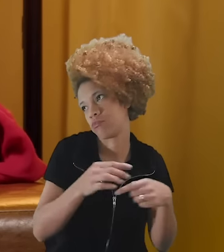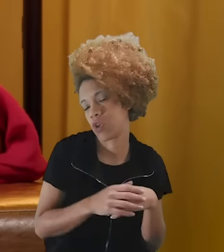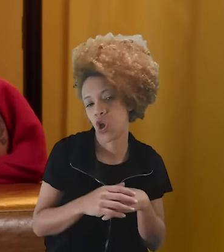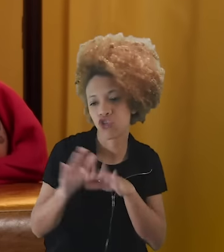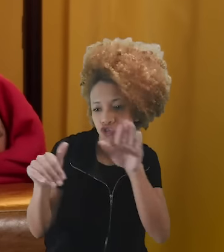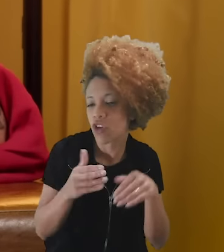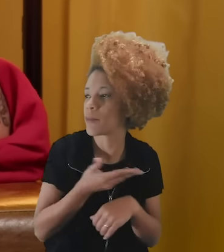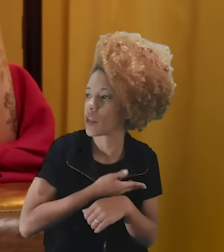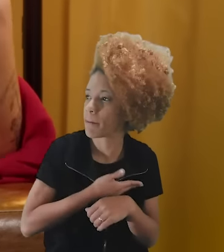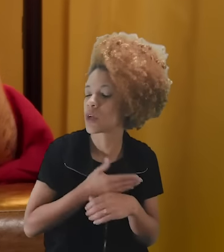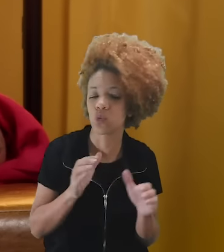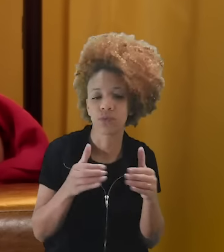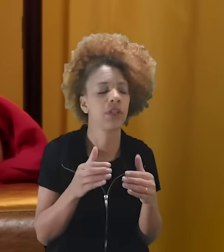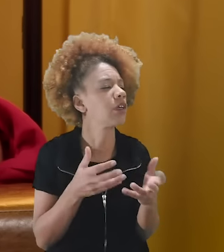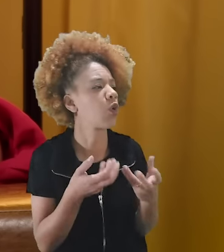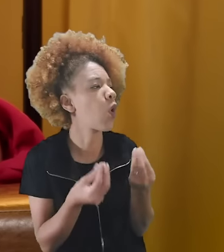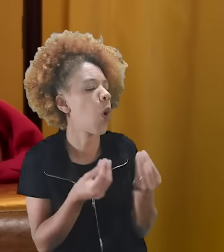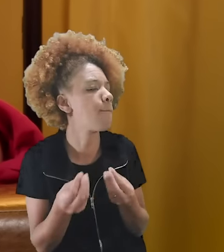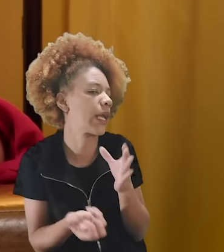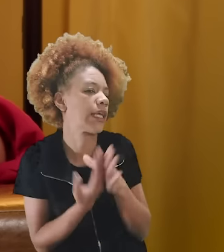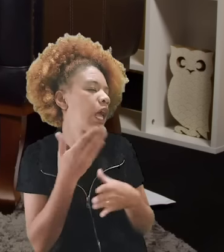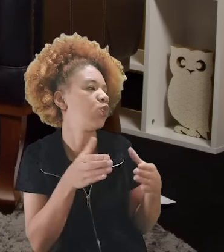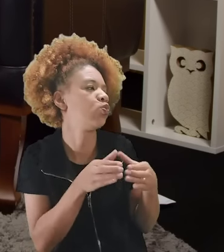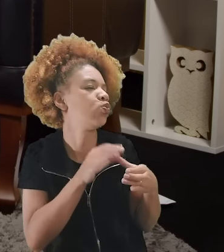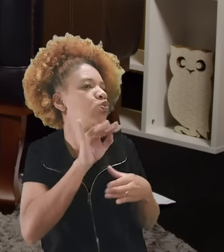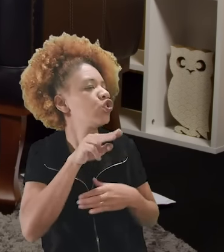monta um time participa dos campeonatos amadores isso que eu quero saber o que que é montar um time